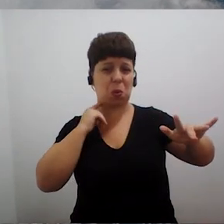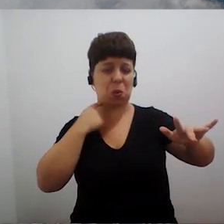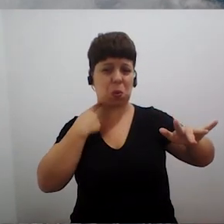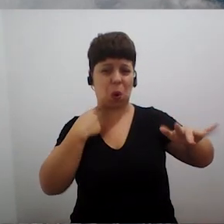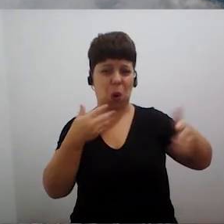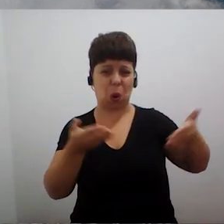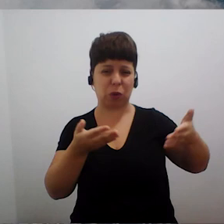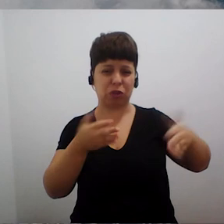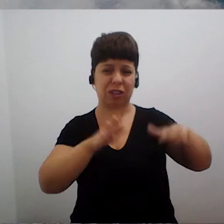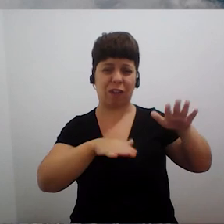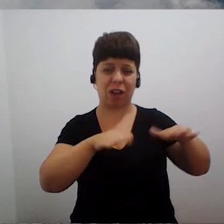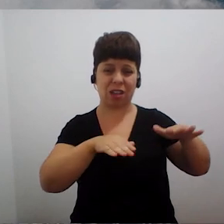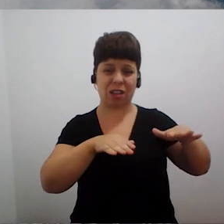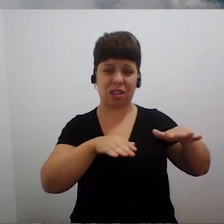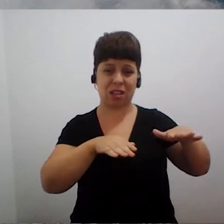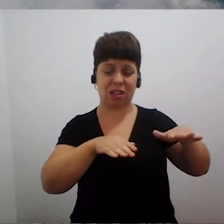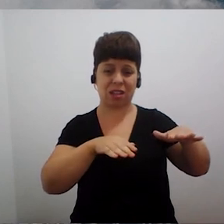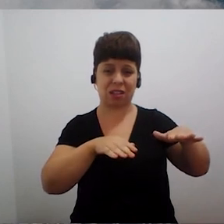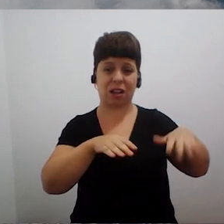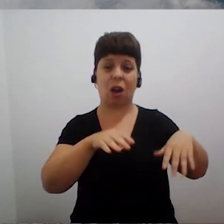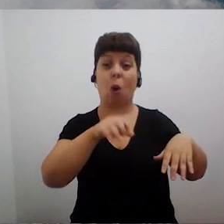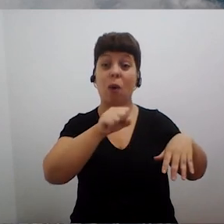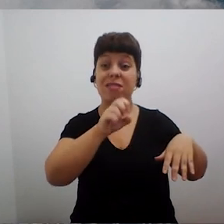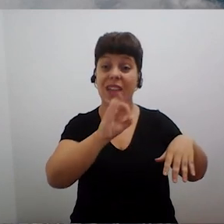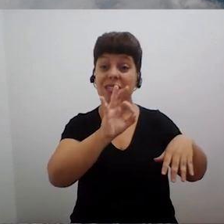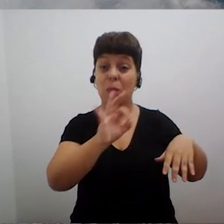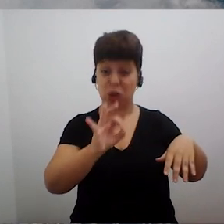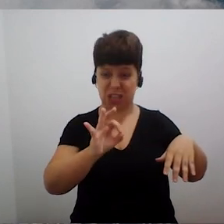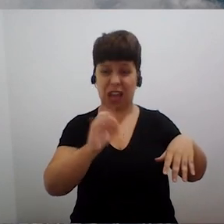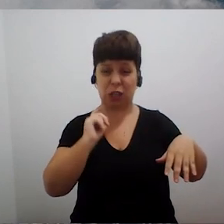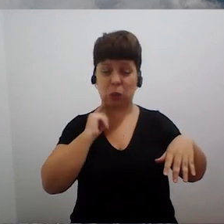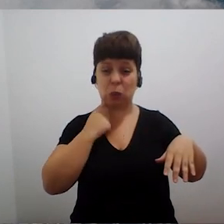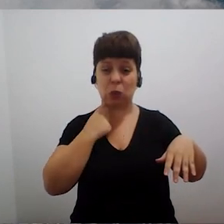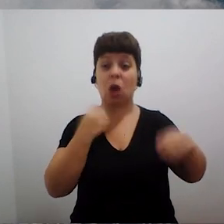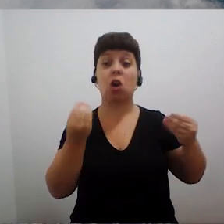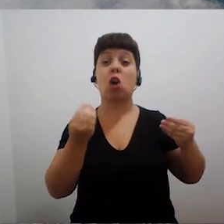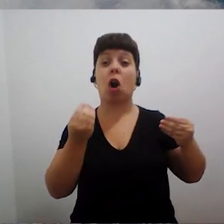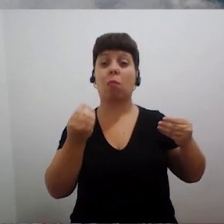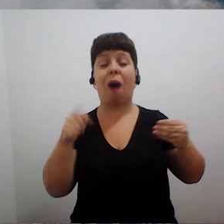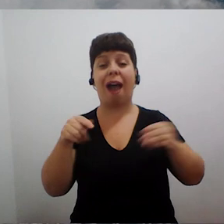estima-se que talvez mais que 80% vem dos continentes.